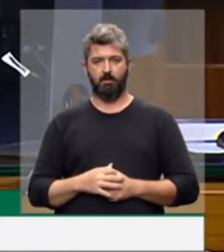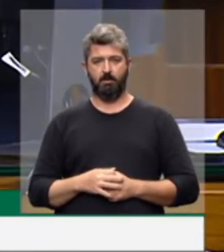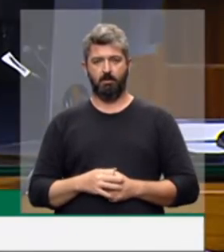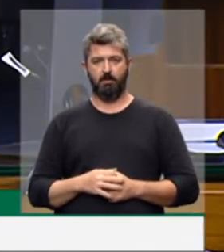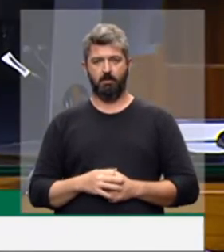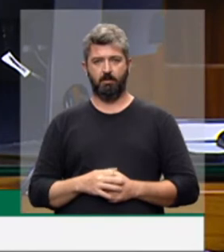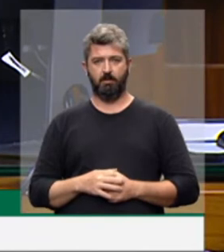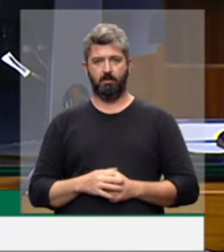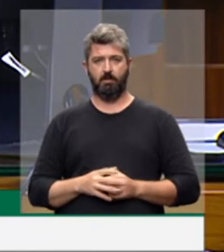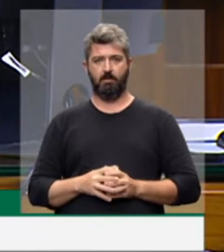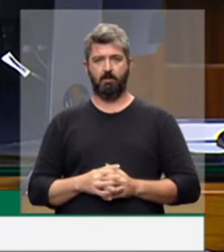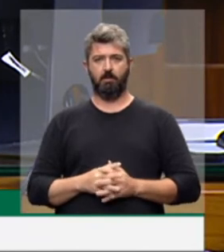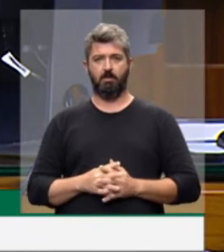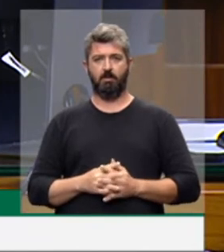PRESIDENTE. -- GOVERNO NÃO.